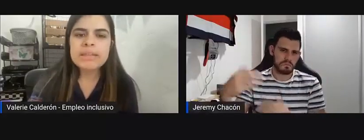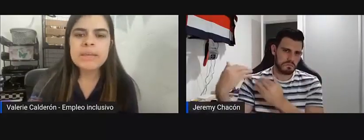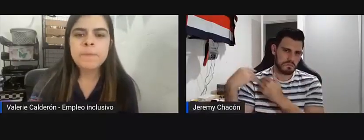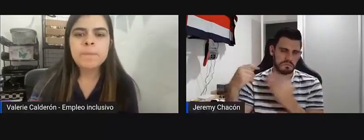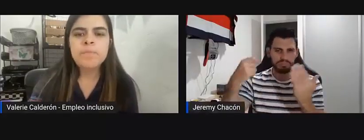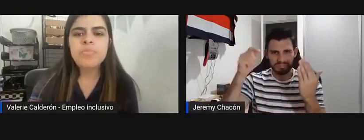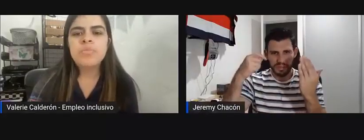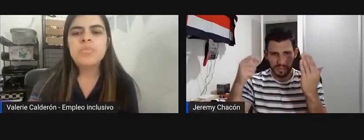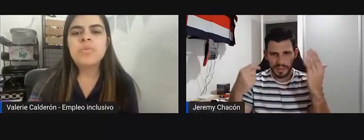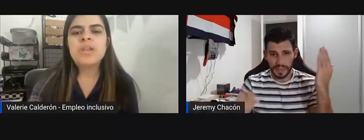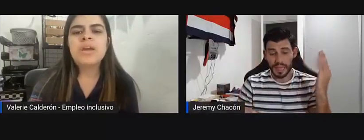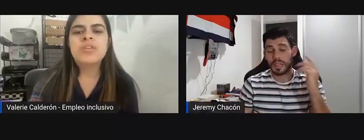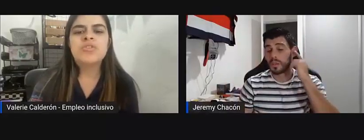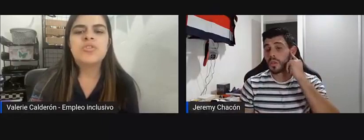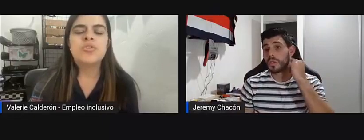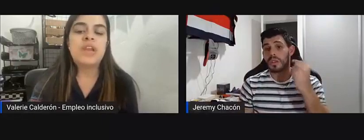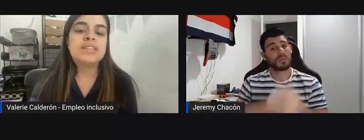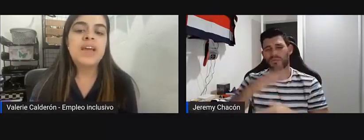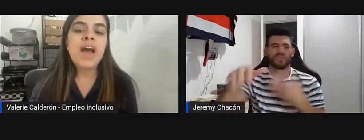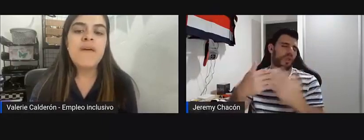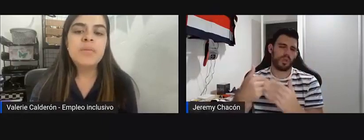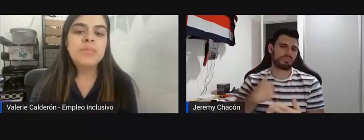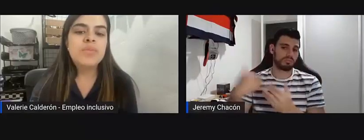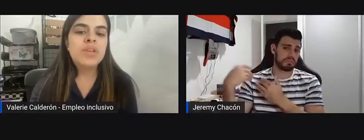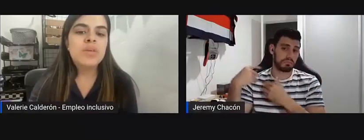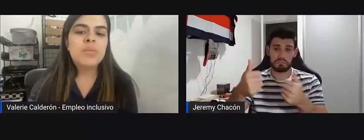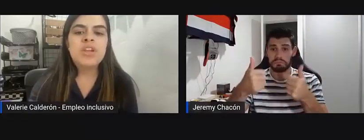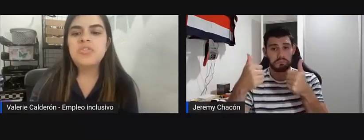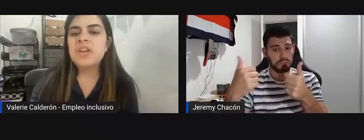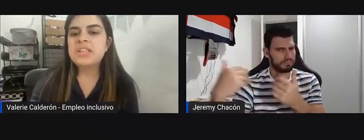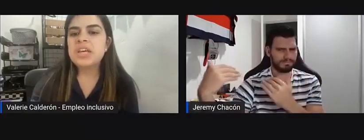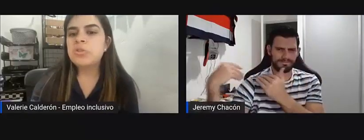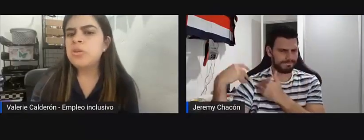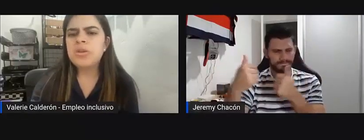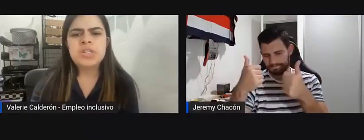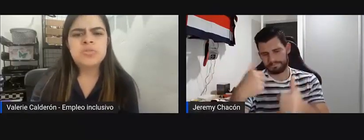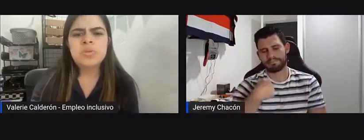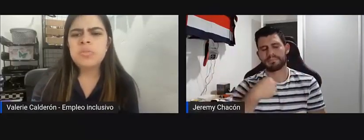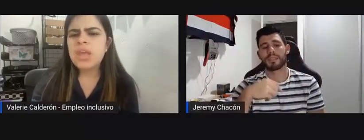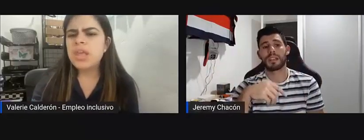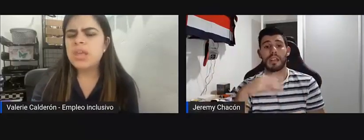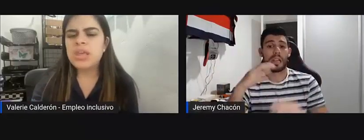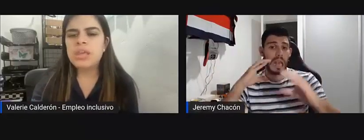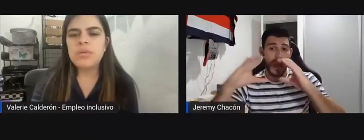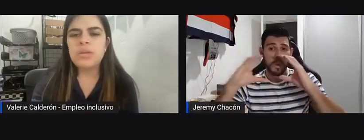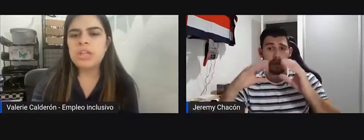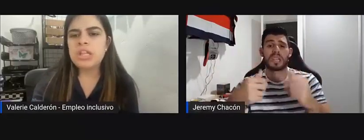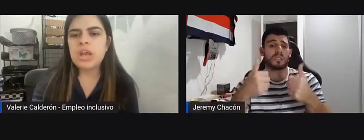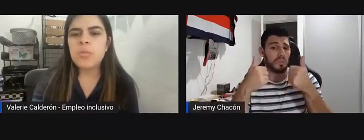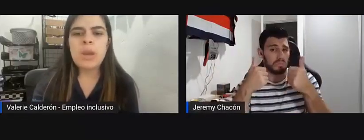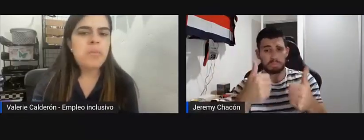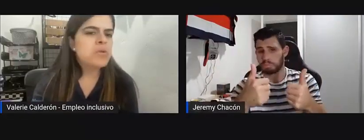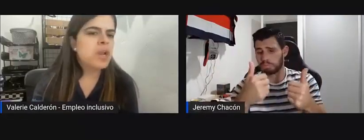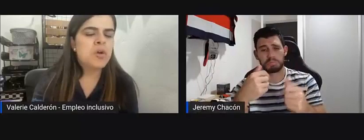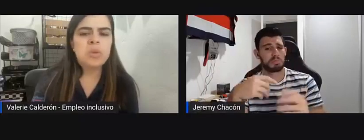verdad yo lo he realizado pero yo realizaba todo y lo hacía súper bien y tenía como el apoyo la